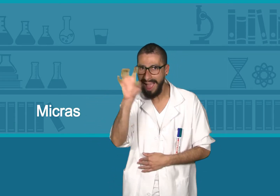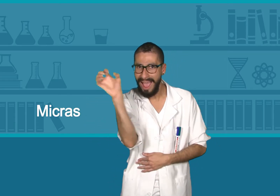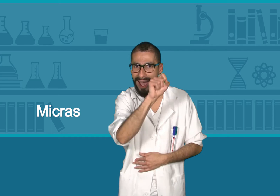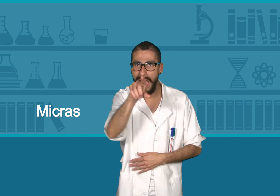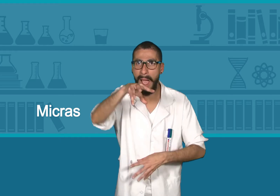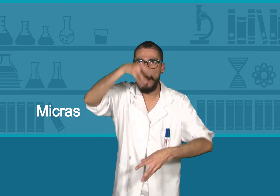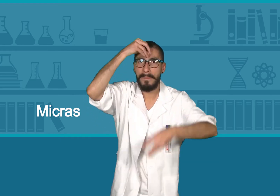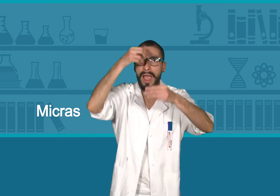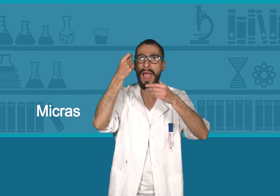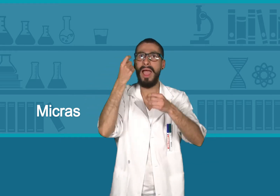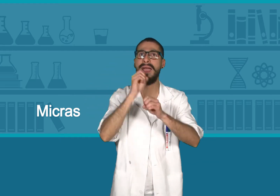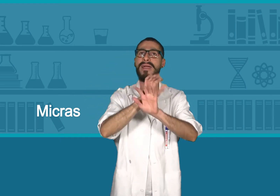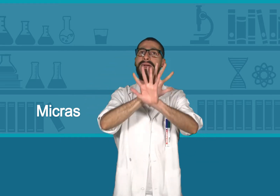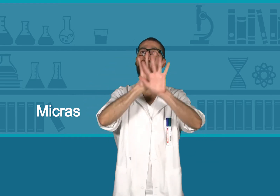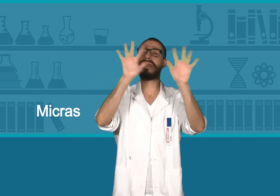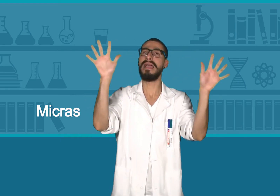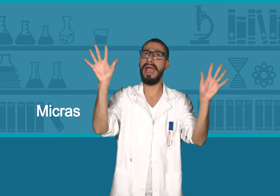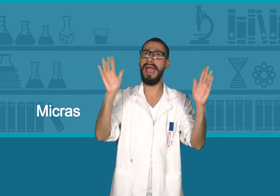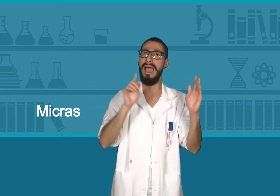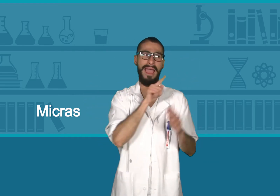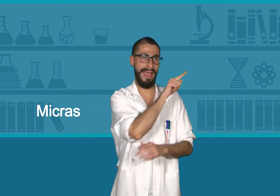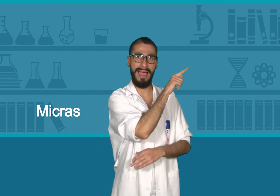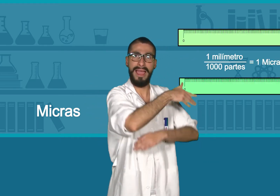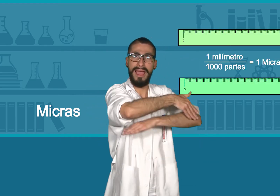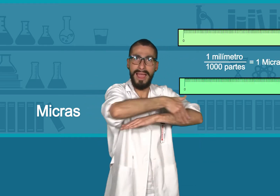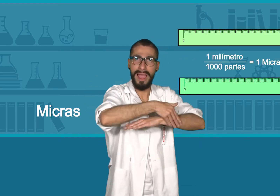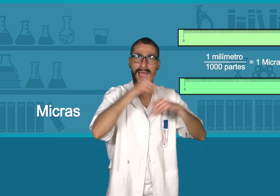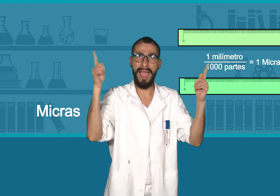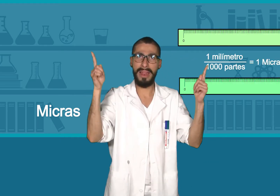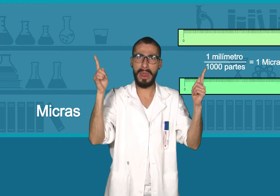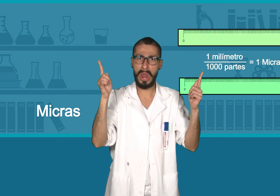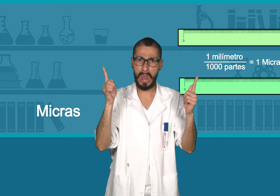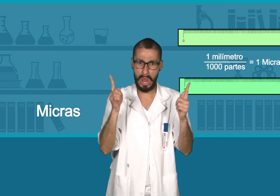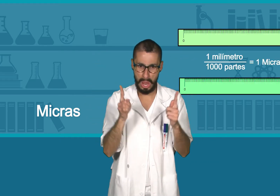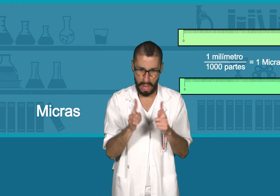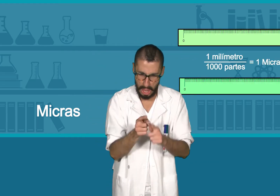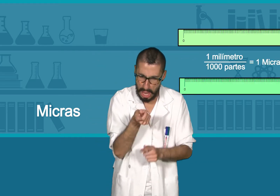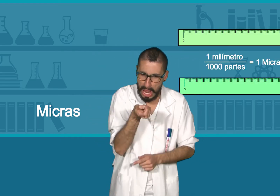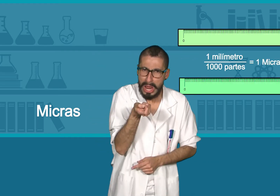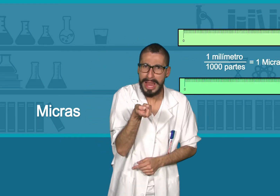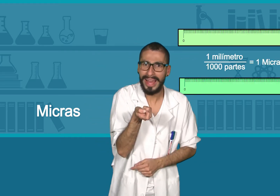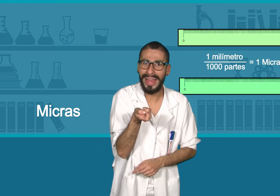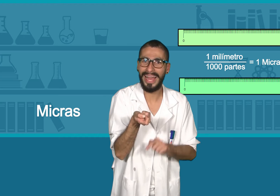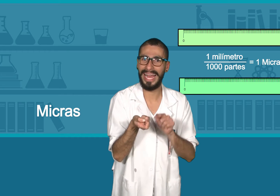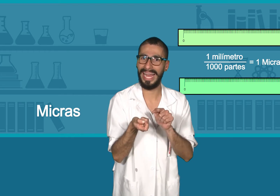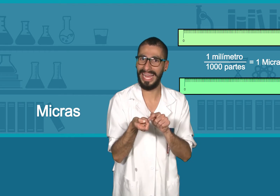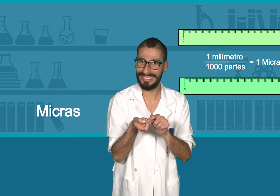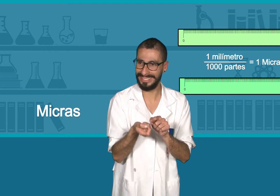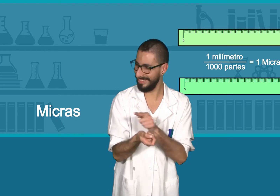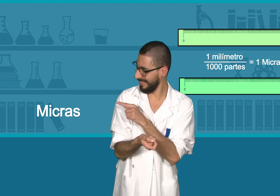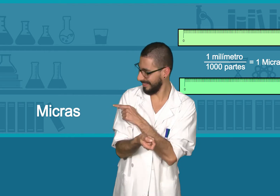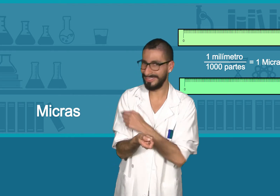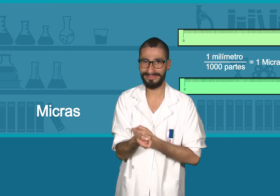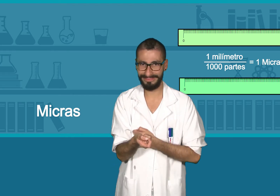Ya lo saben. Una micra se compone de divisiones hasta corresponder a un milímetro dividido en mil partes.